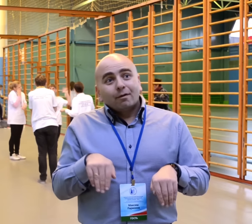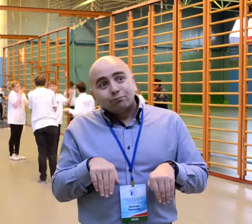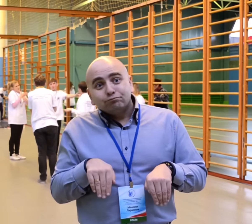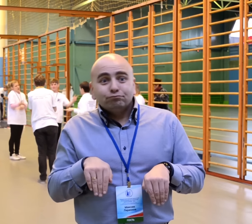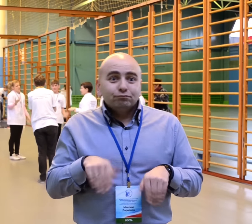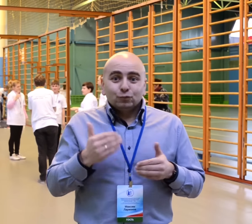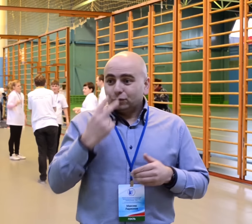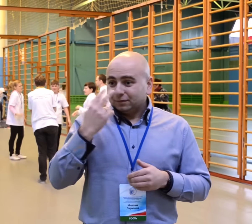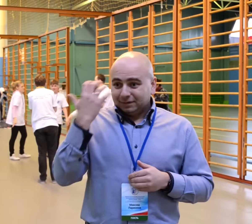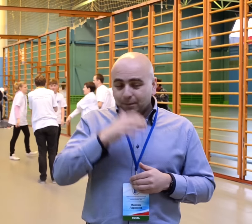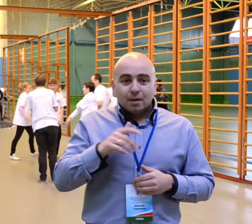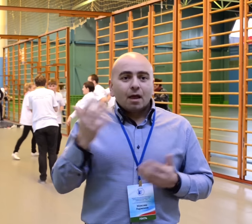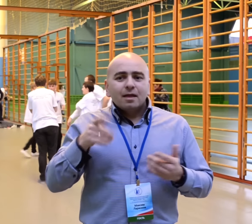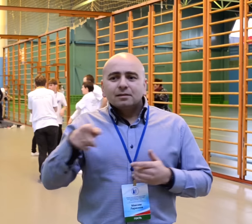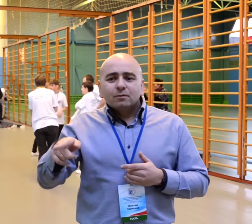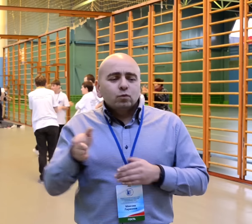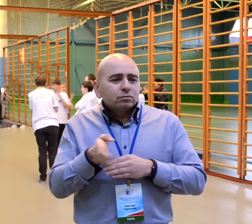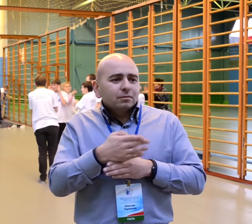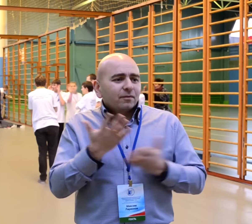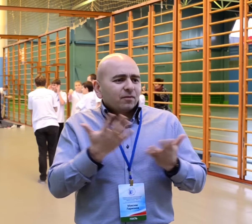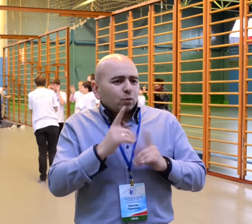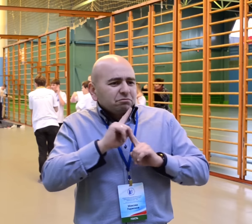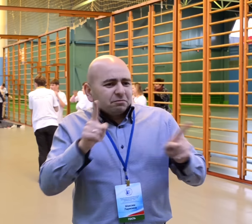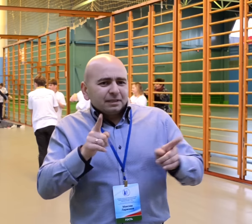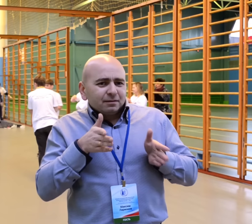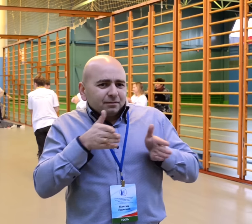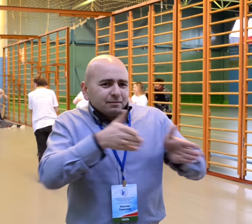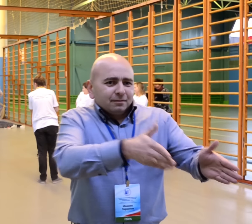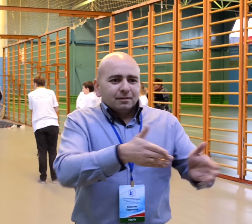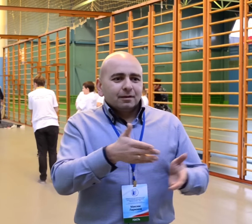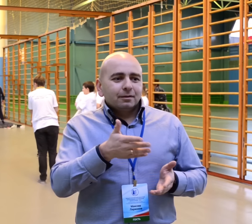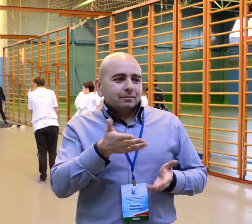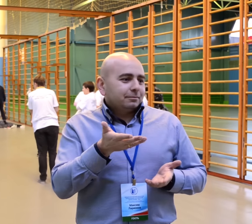Даже тихий и незаметный человек может найти свое призвание.